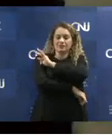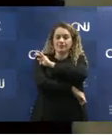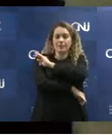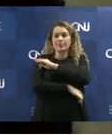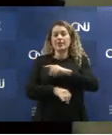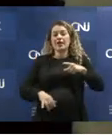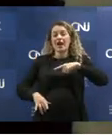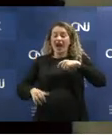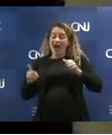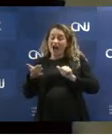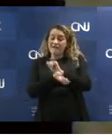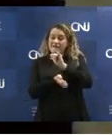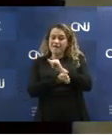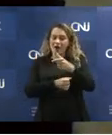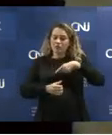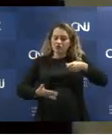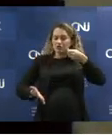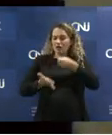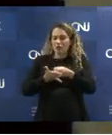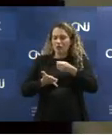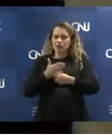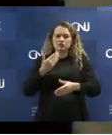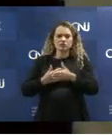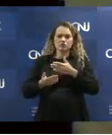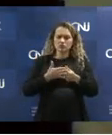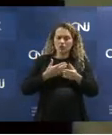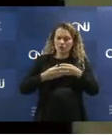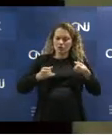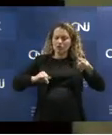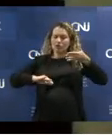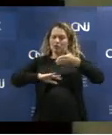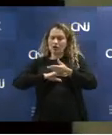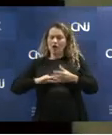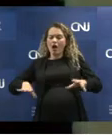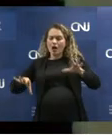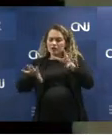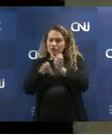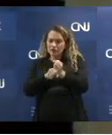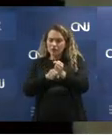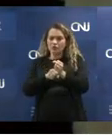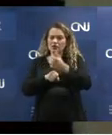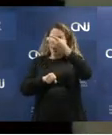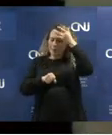A inexistência da comprovação de qualquer infração disciplinar atribuível ao acusado.